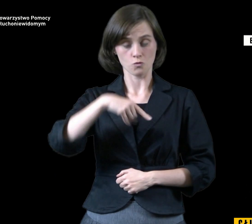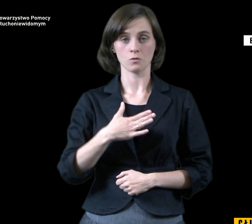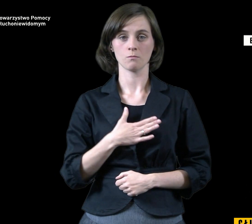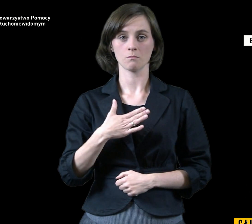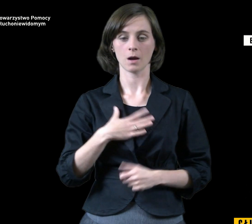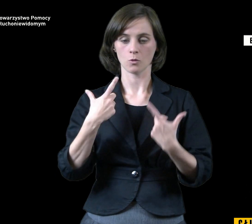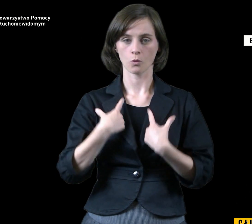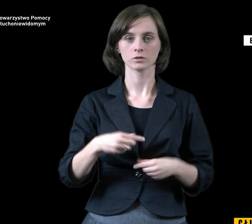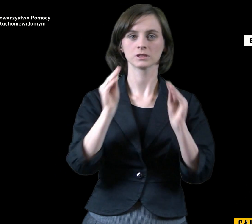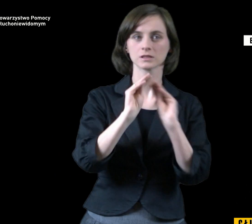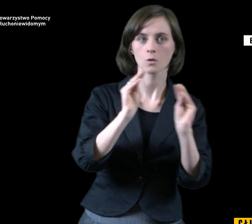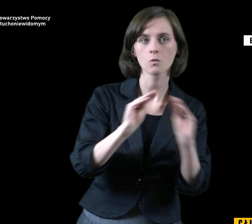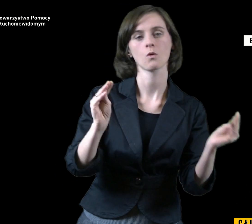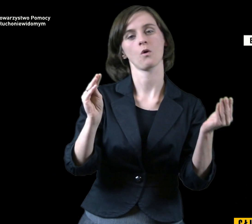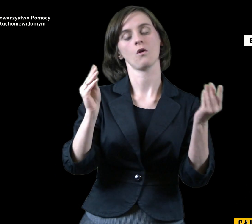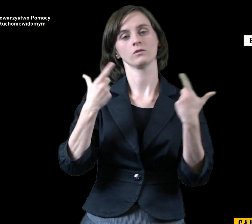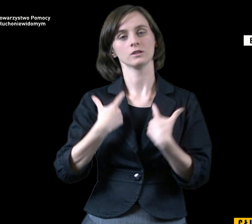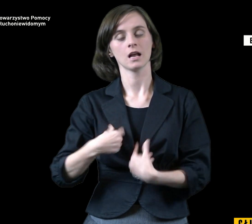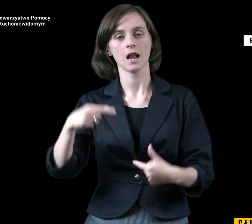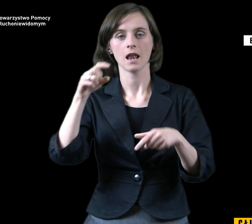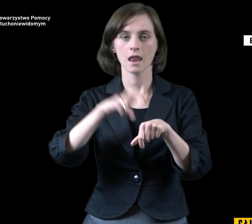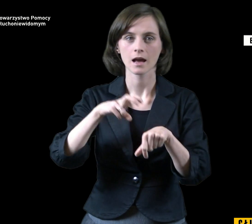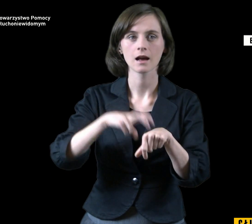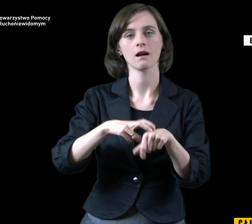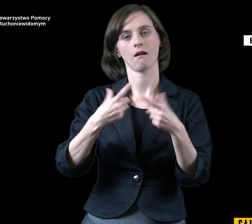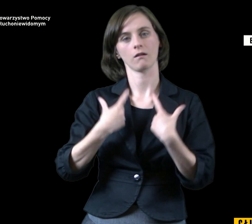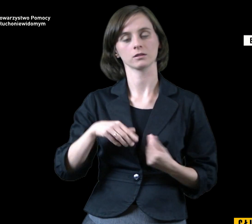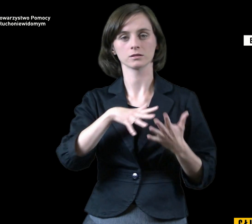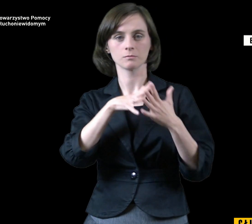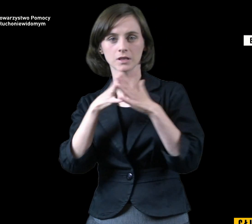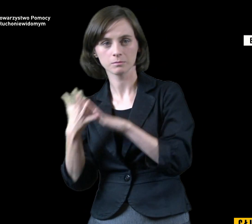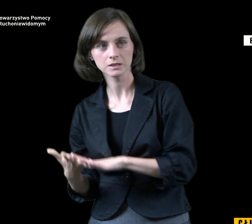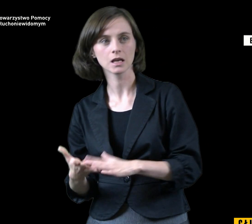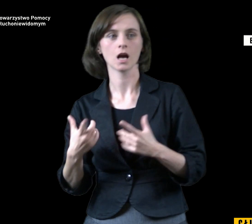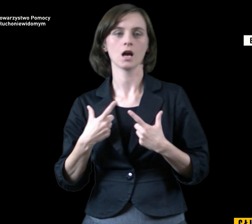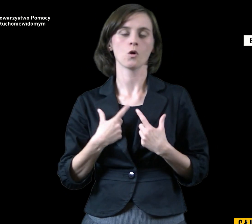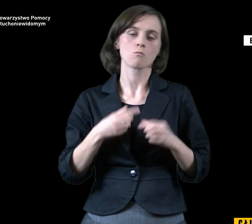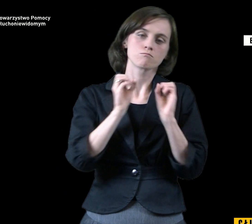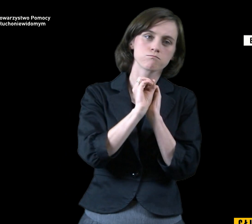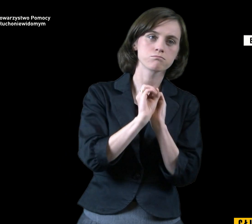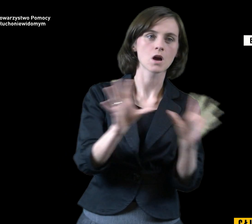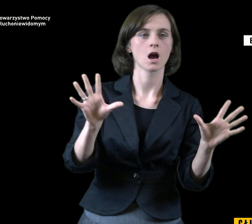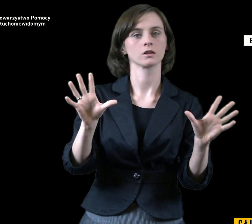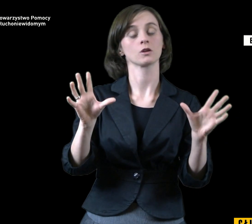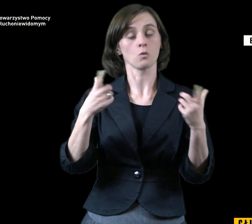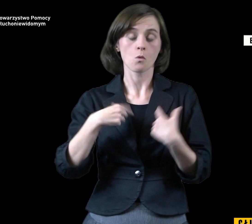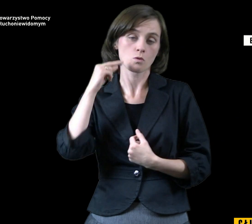Zrzesza naukowców, lekarzy, rehabilitantów, pedagogów,